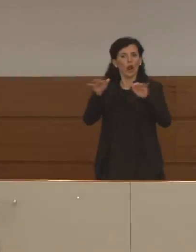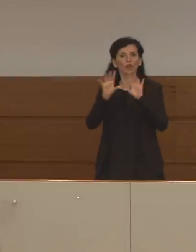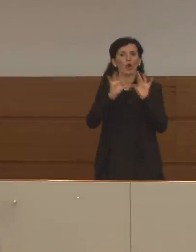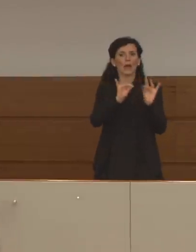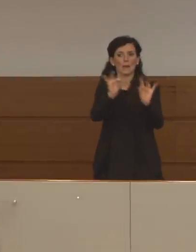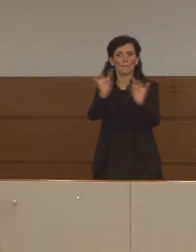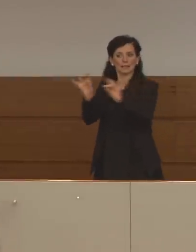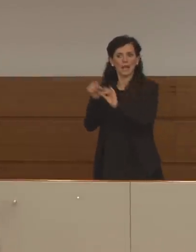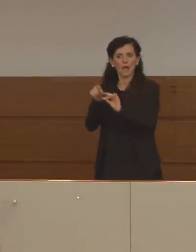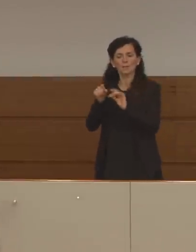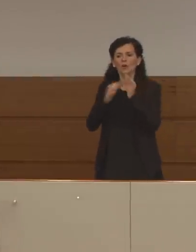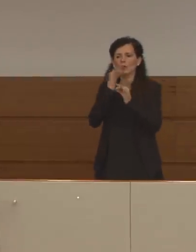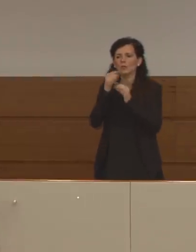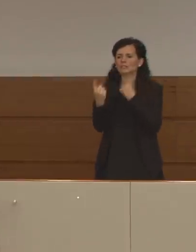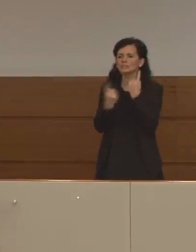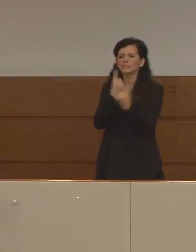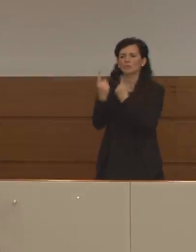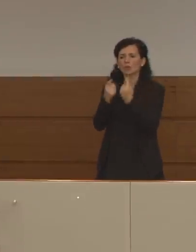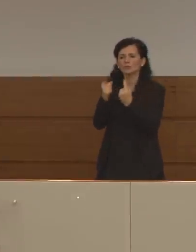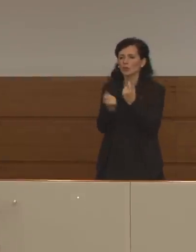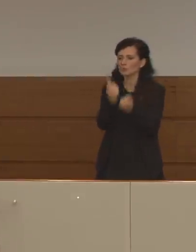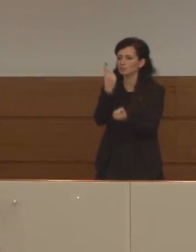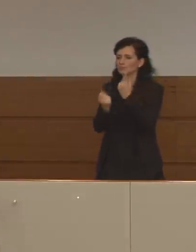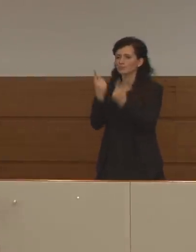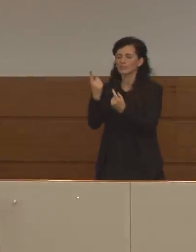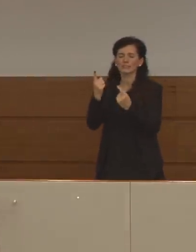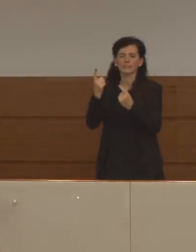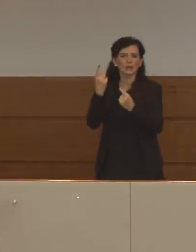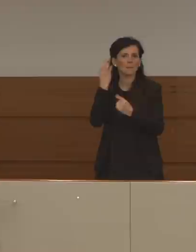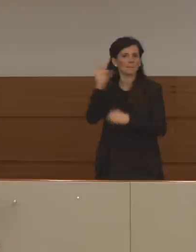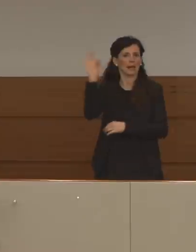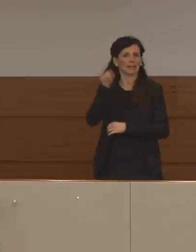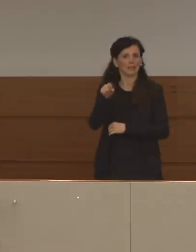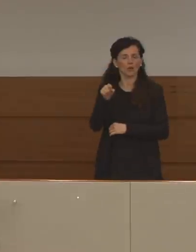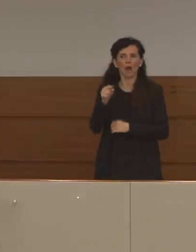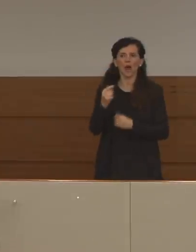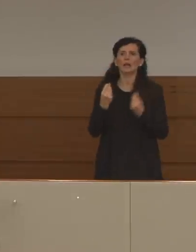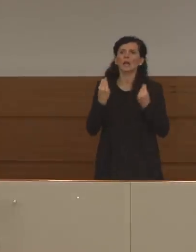particolari quindi il perché sia avvenuto a Bergamo potrebbe essere un